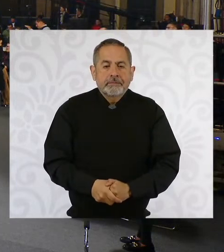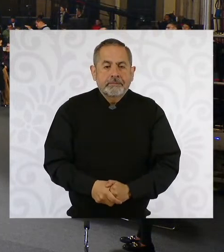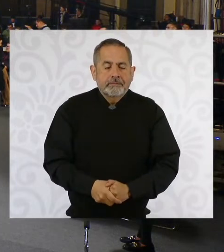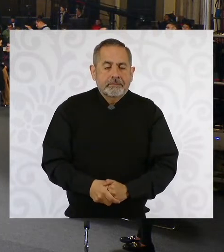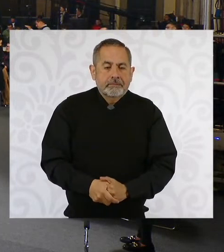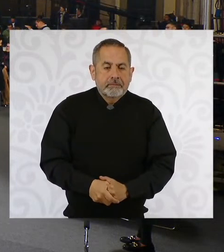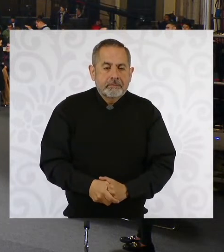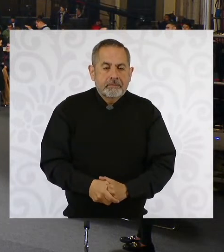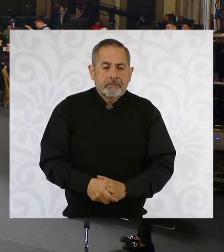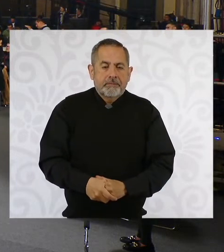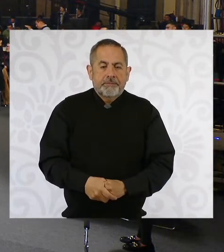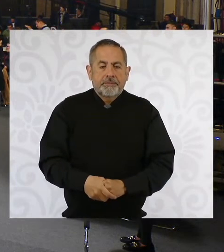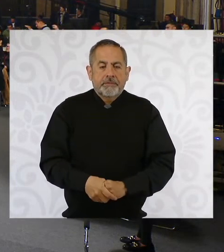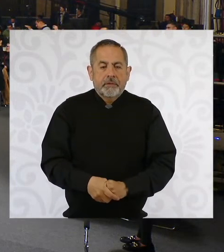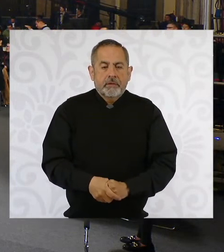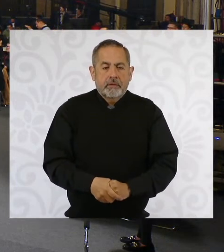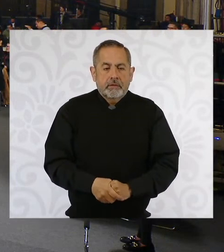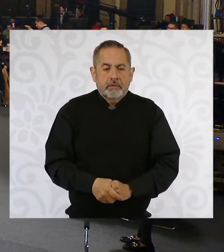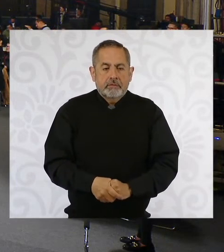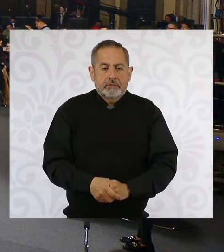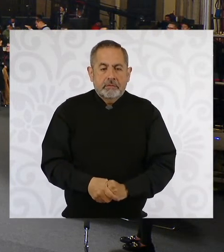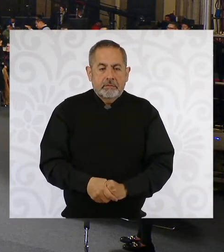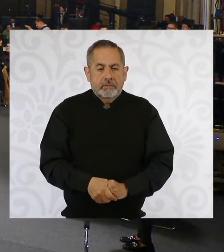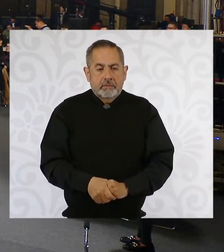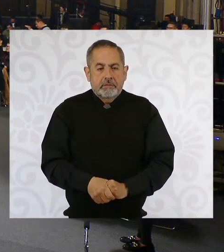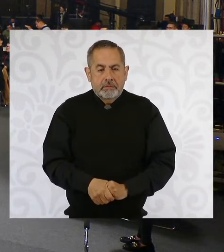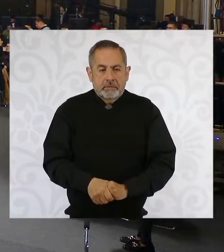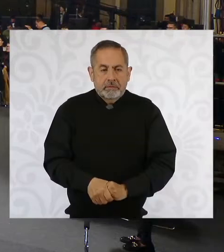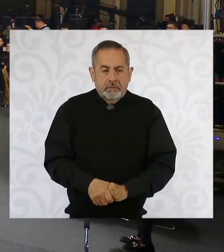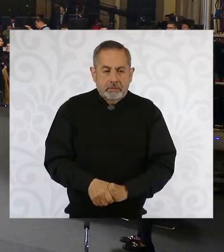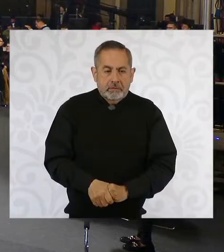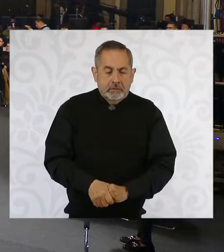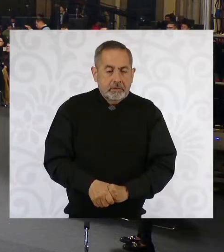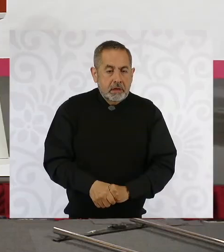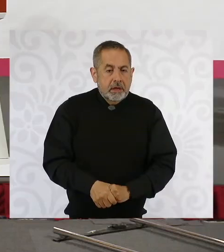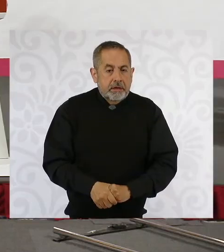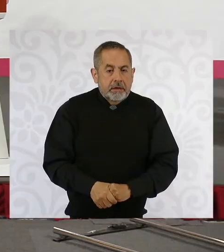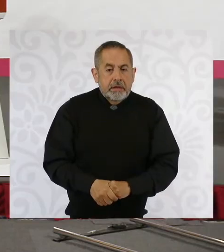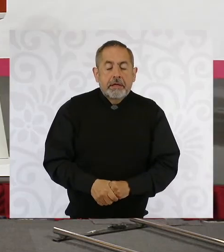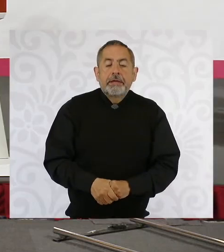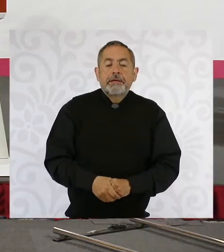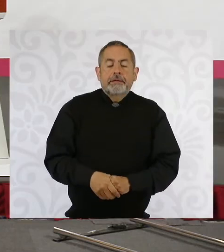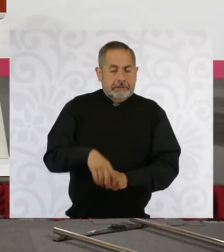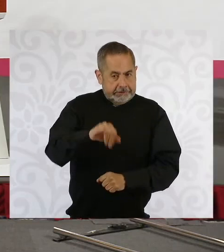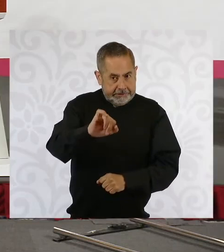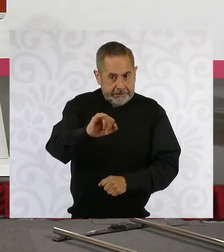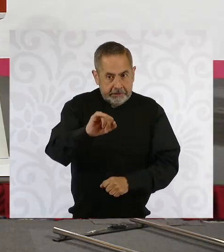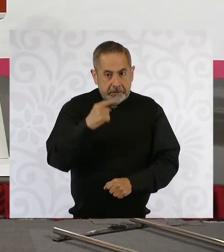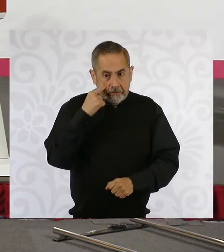trabajando con armadoras sí estaremos o sea lo que estamos haciendo es insisto